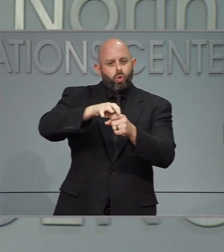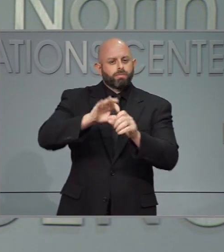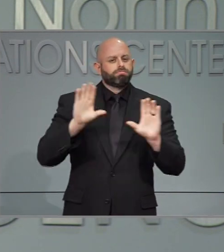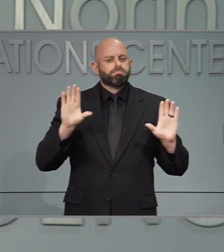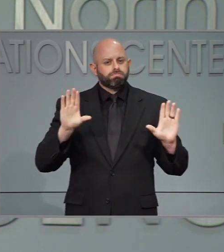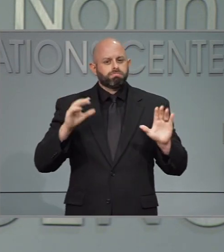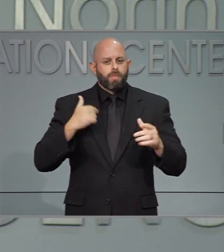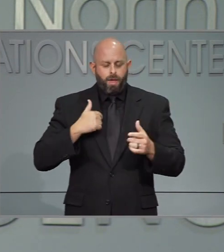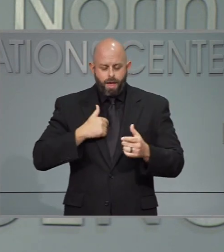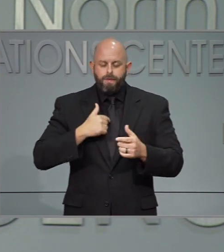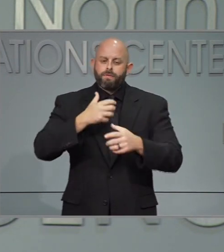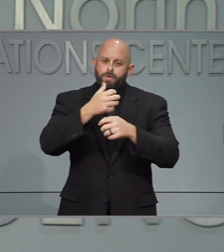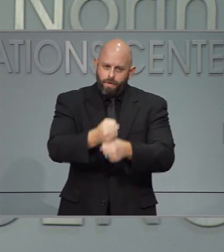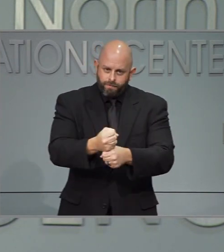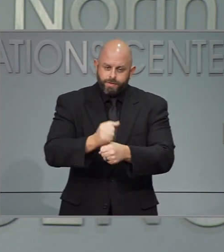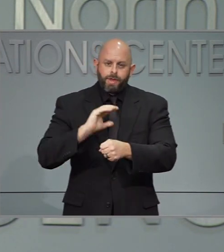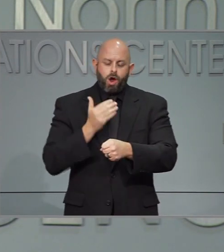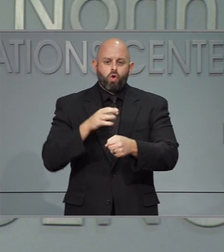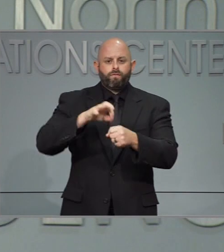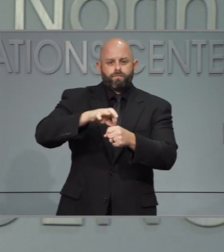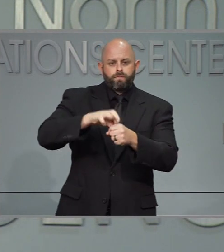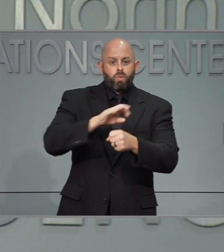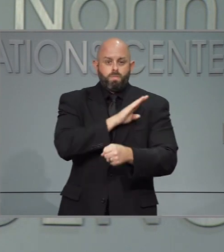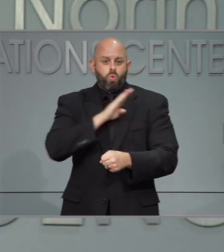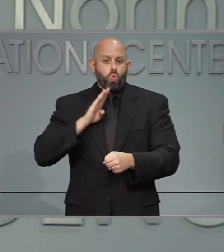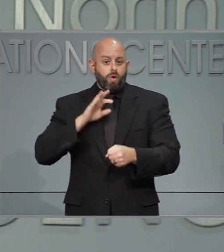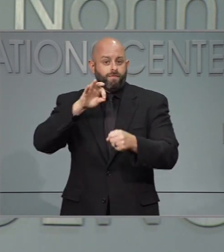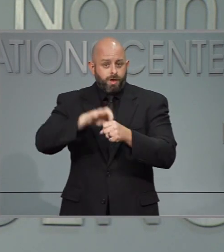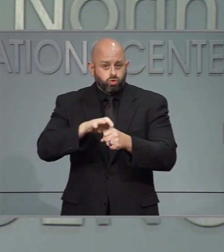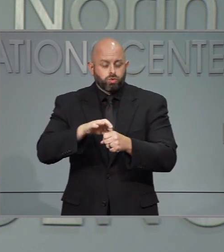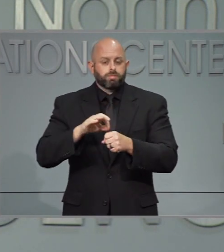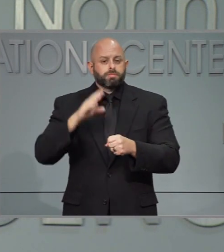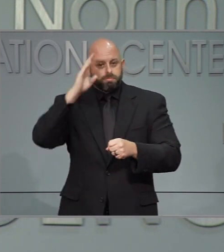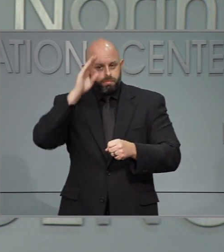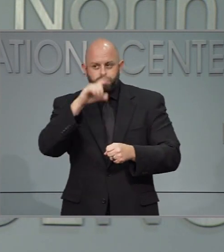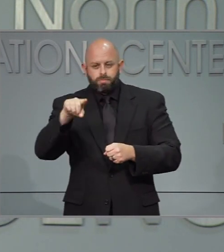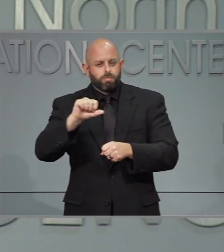elecciones y la Junta de elecciones están haciéndose van